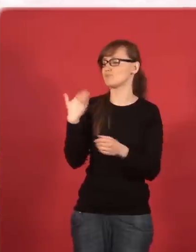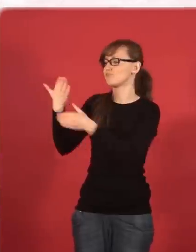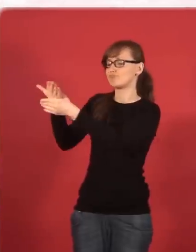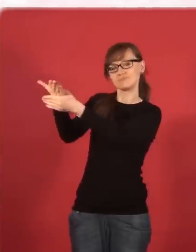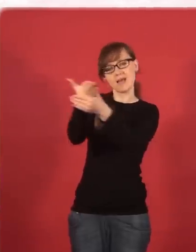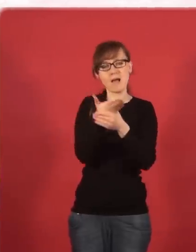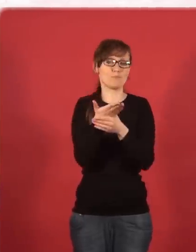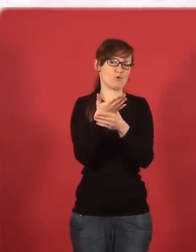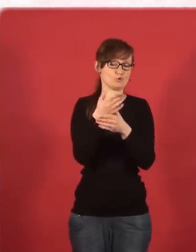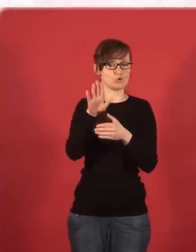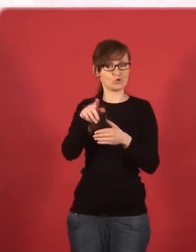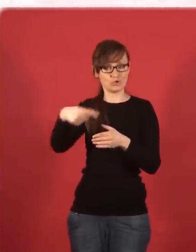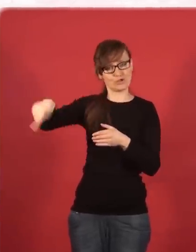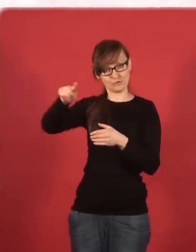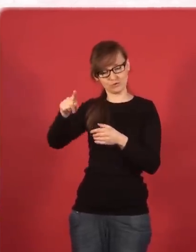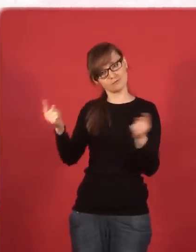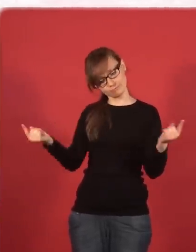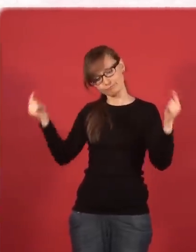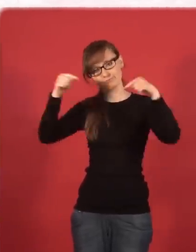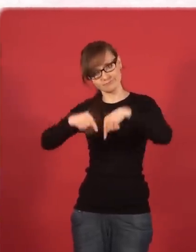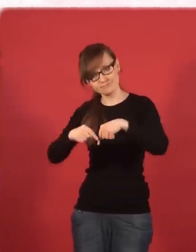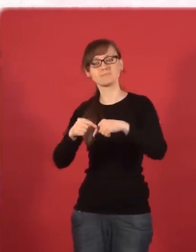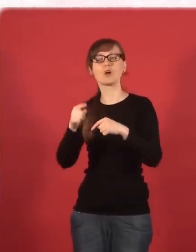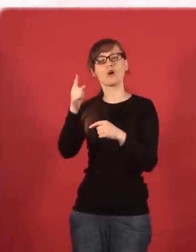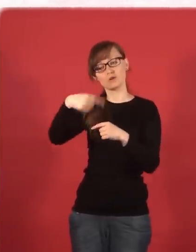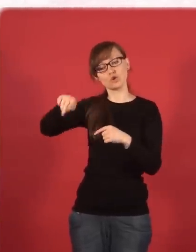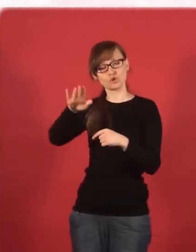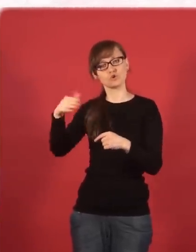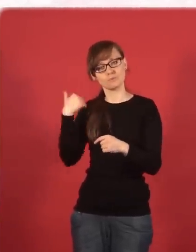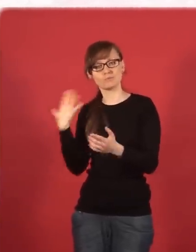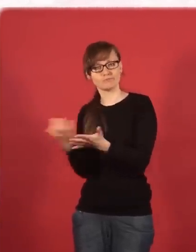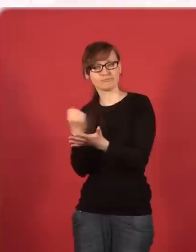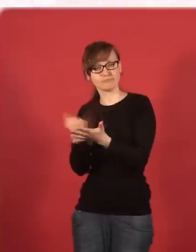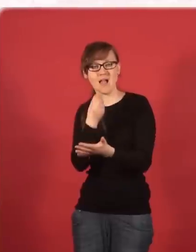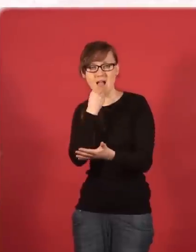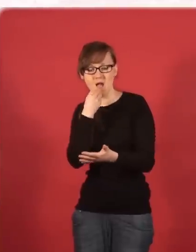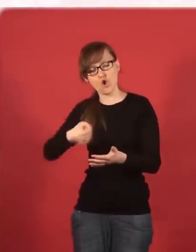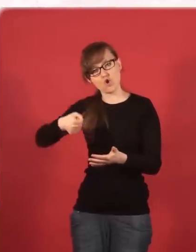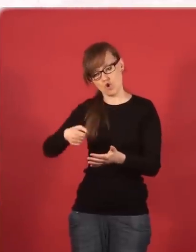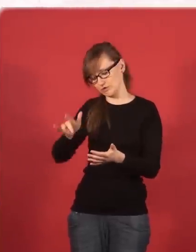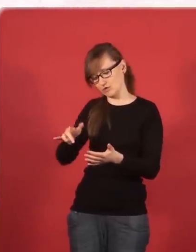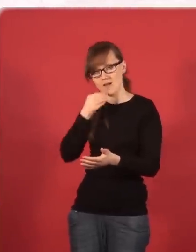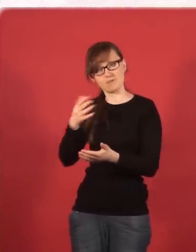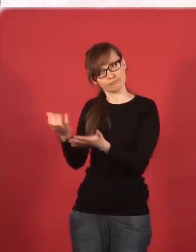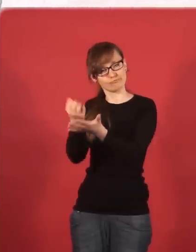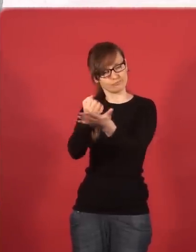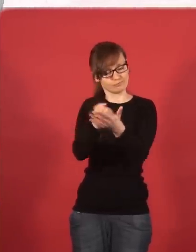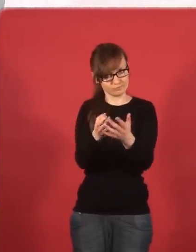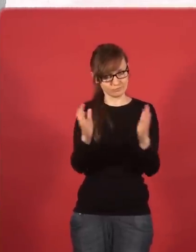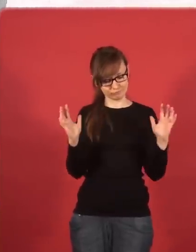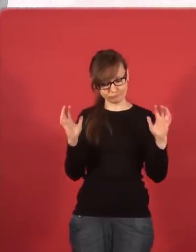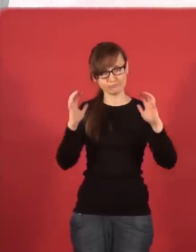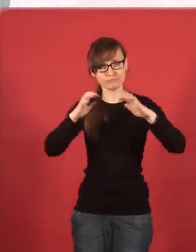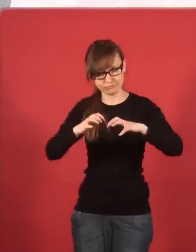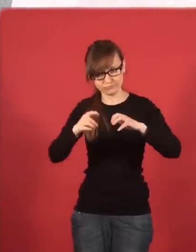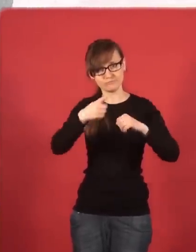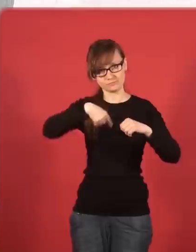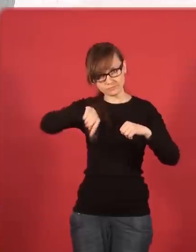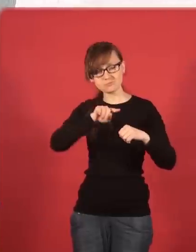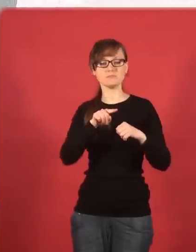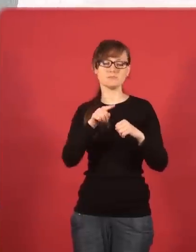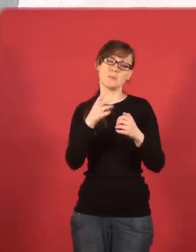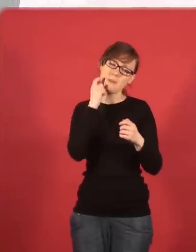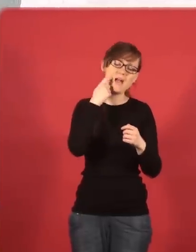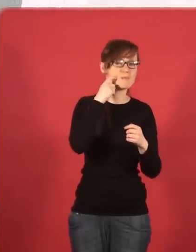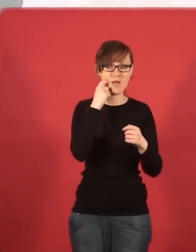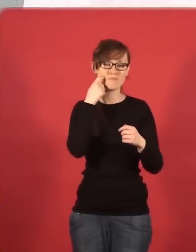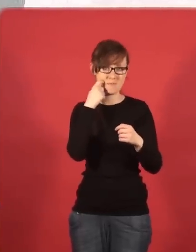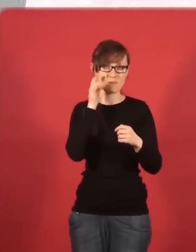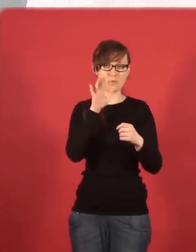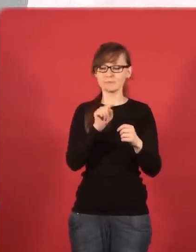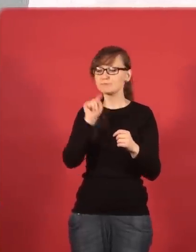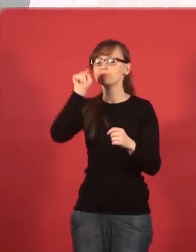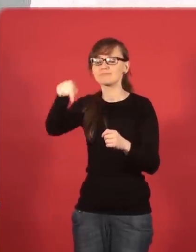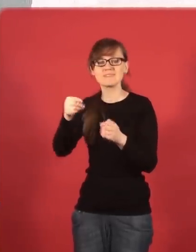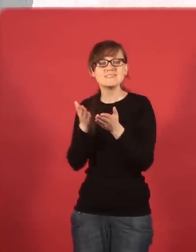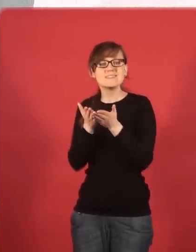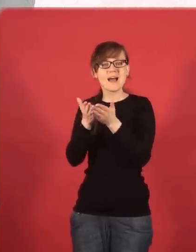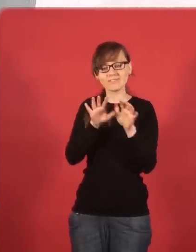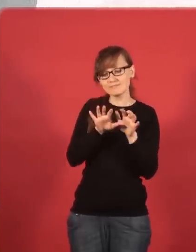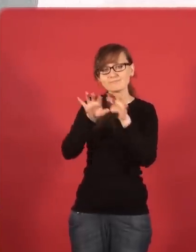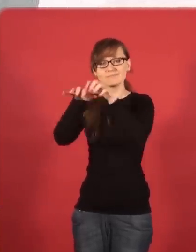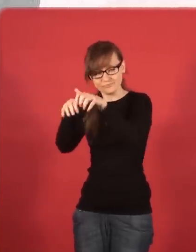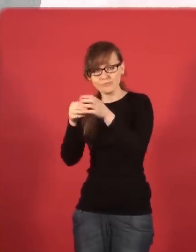Zaproszono wszystkie dzieci. Wynajęto parowiec, każde dziecko przyniosło kosz piknikowy.